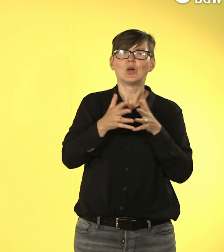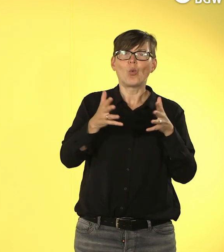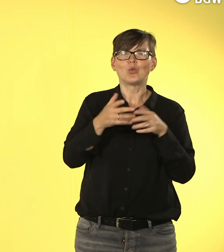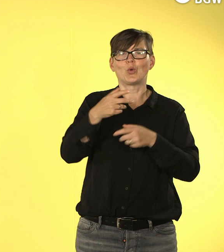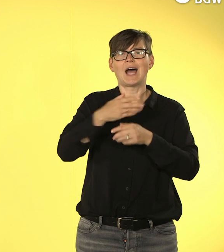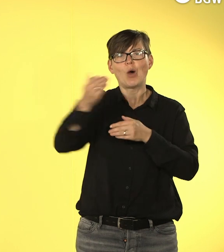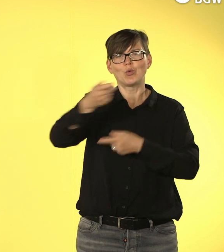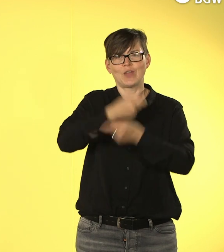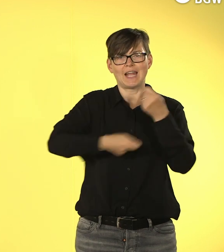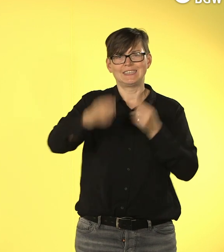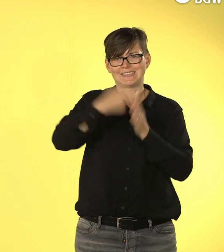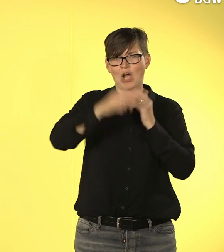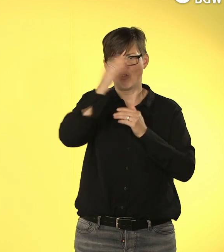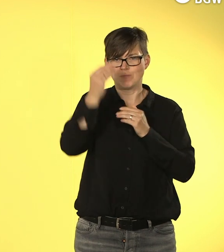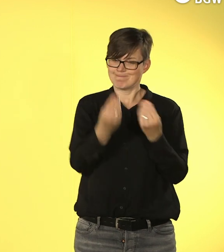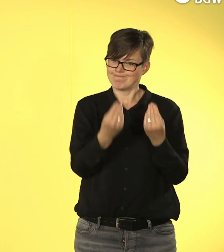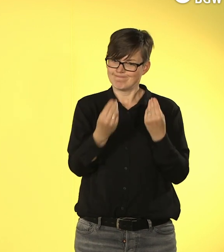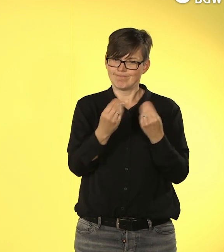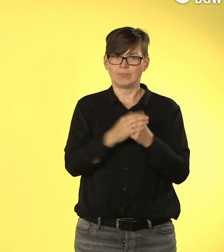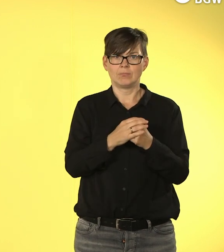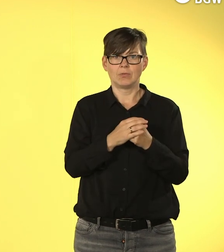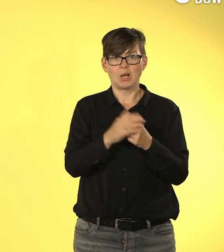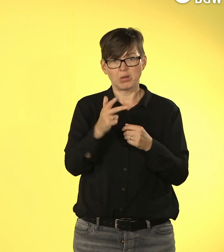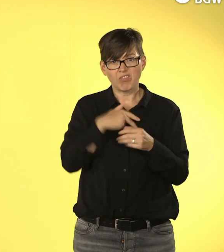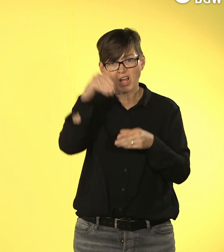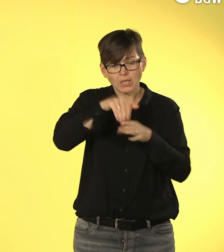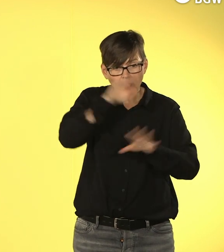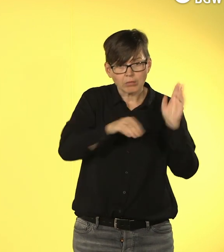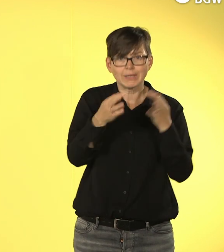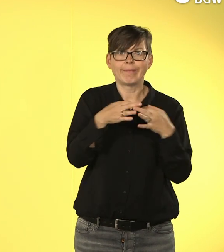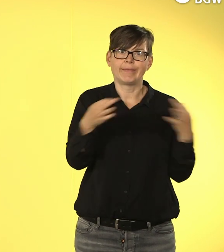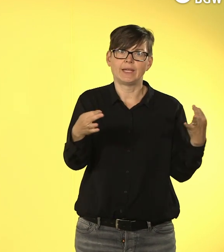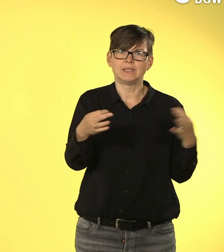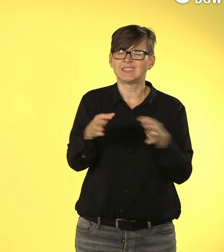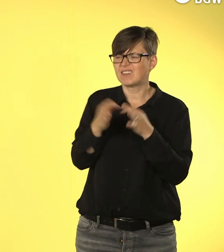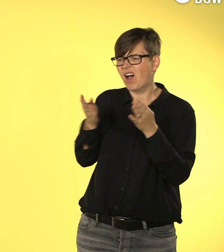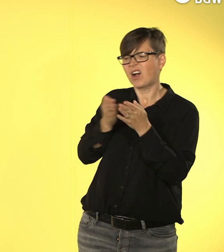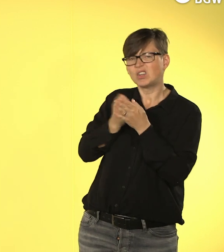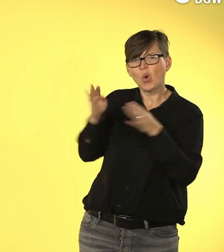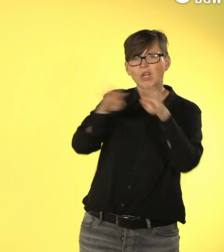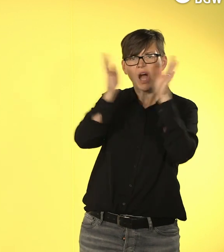Ich habe nichts Kaufmännisches mitbekommen. Ich habe den ganzen Tag irgendwelche Hallen gefegt.